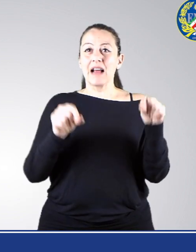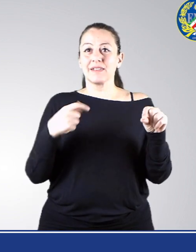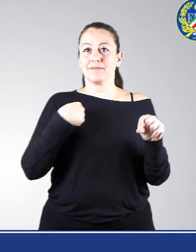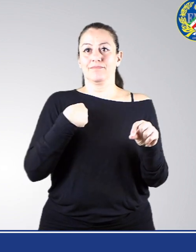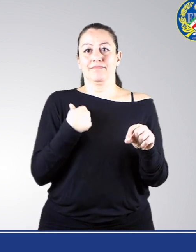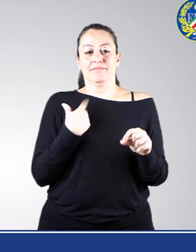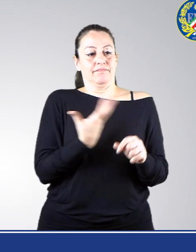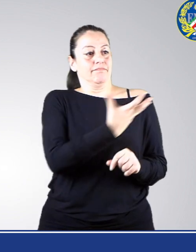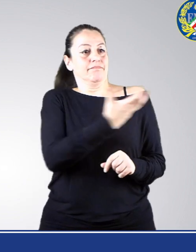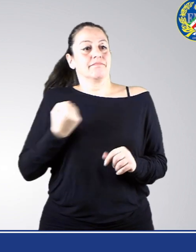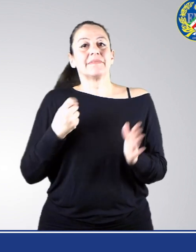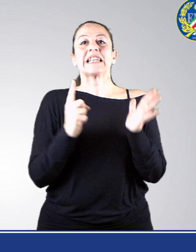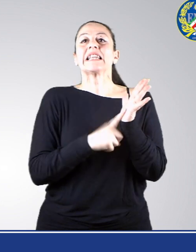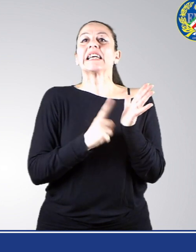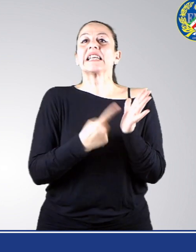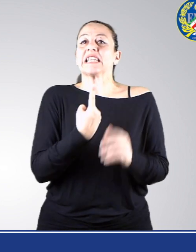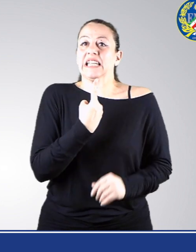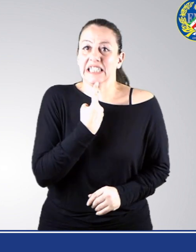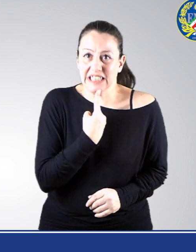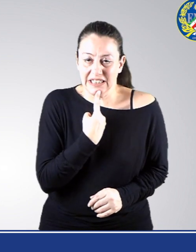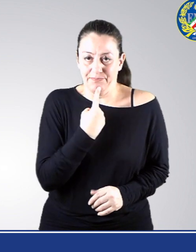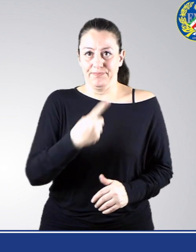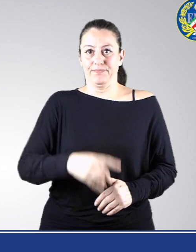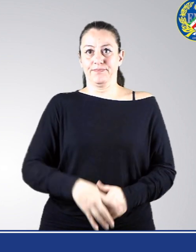Chi ne avrà diritto?